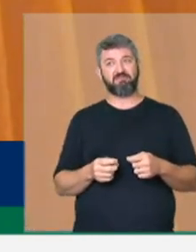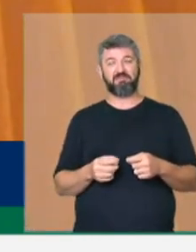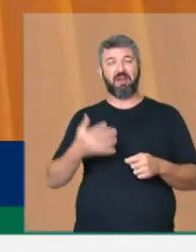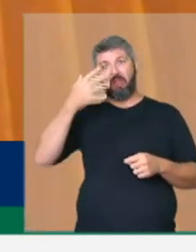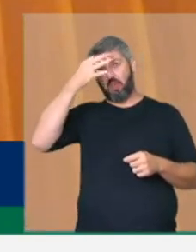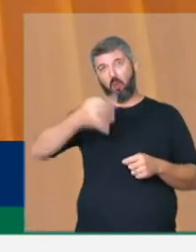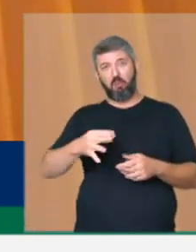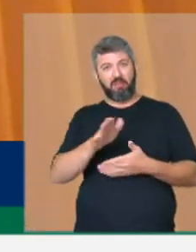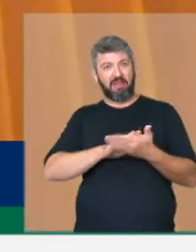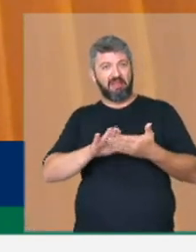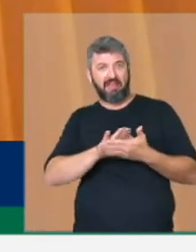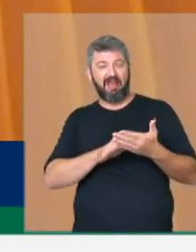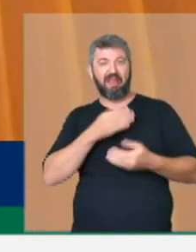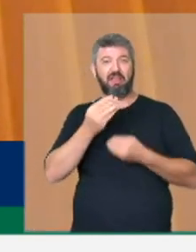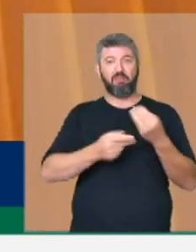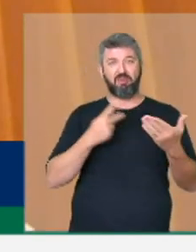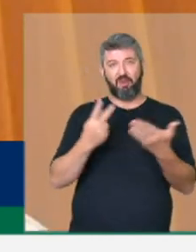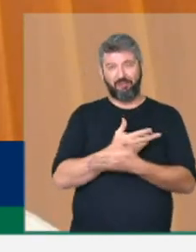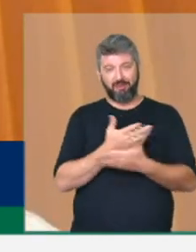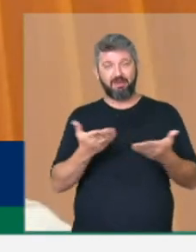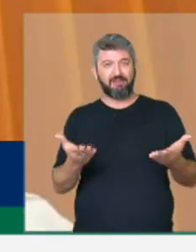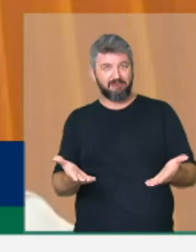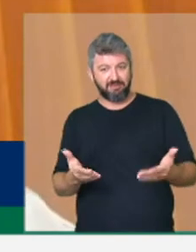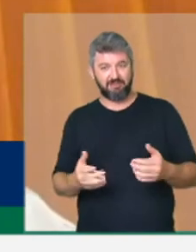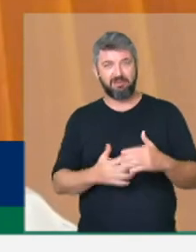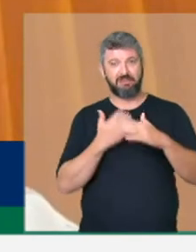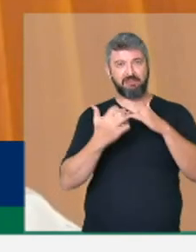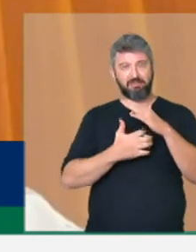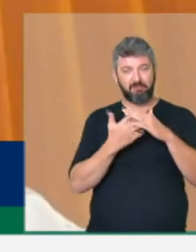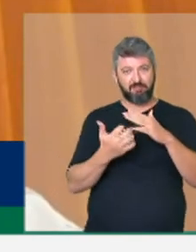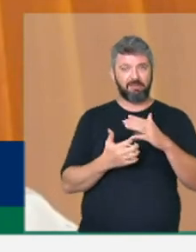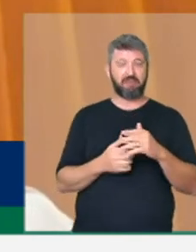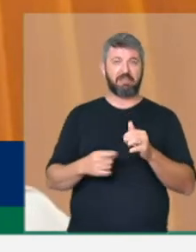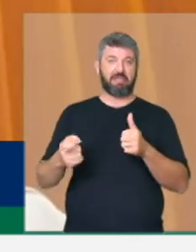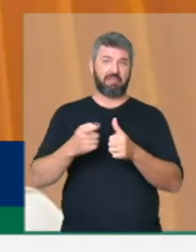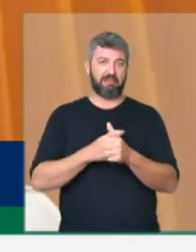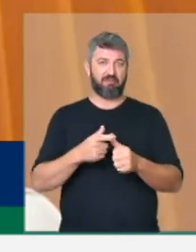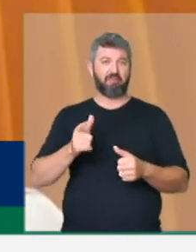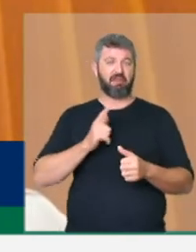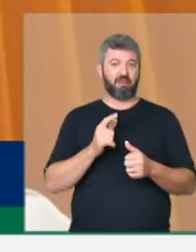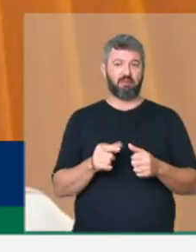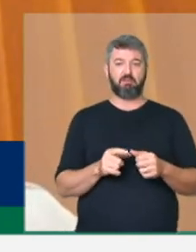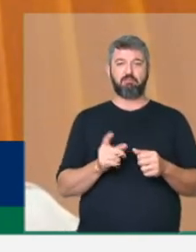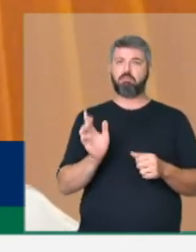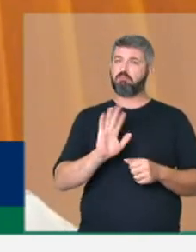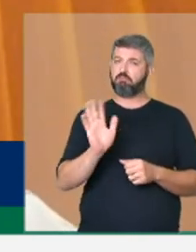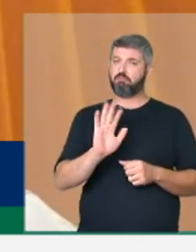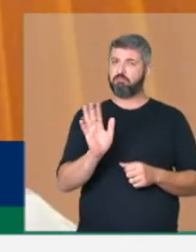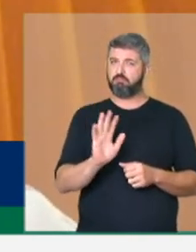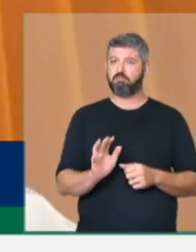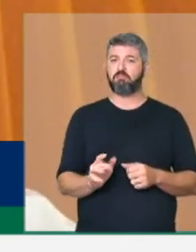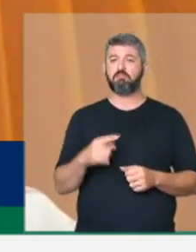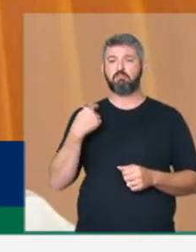ESQUERDA E DIREITA, MAS NÃO DEVEMOS CARICATURA AR QUEM PENSA DIFERENTE DE NÓS, NÓS CONTINUAMOS MUITO FIRMES COM A SEGUINTE IDEIA: É PRECISO TER